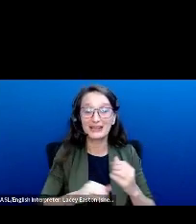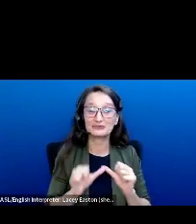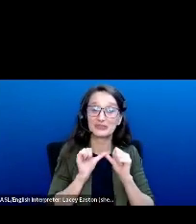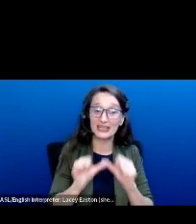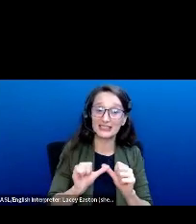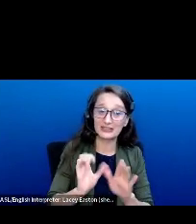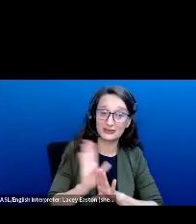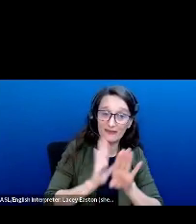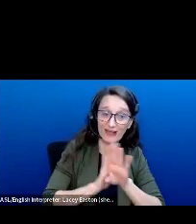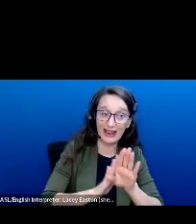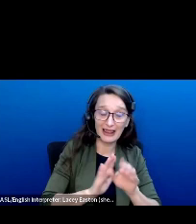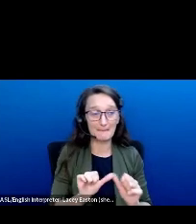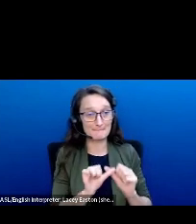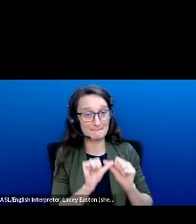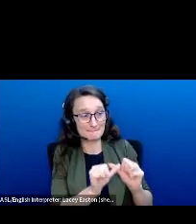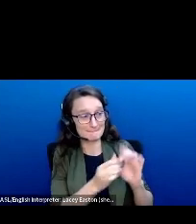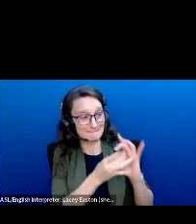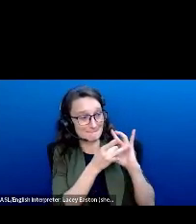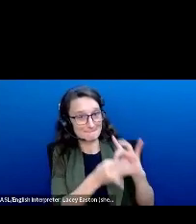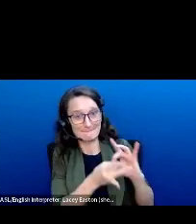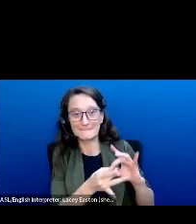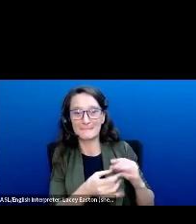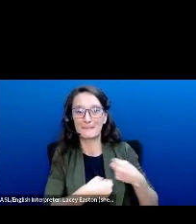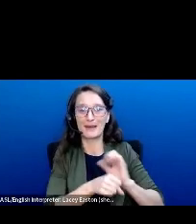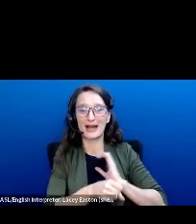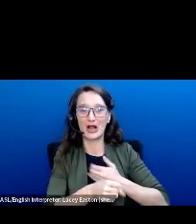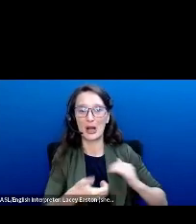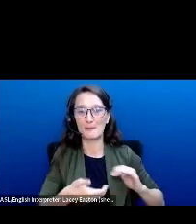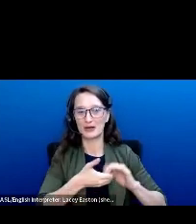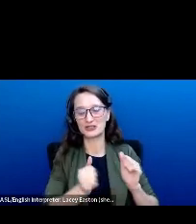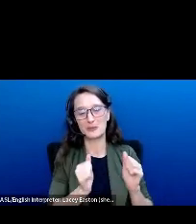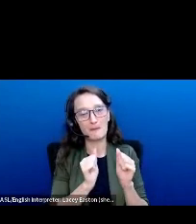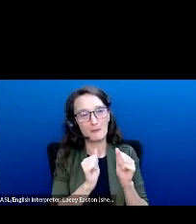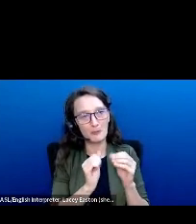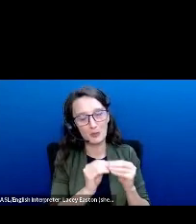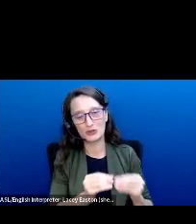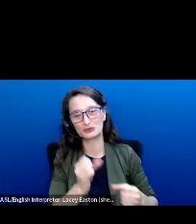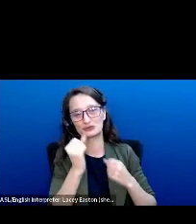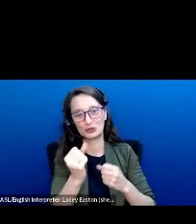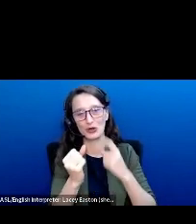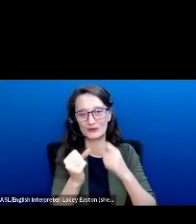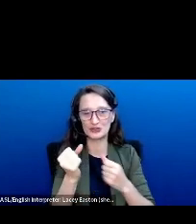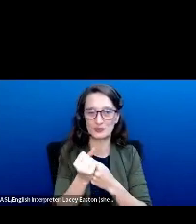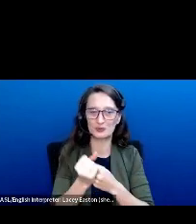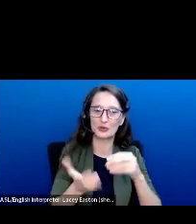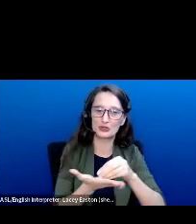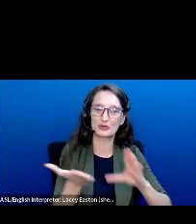nuestra asociación para apoyar a los estudiantes con discapacidades en toda California. También me gustaría